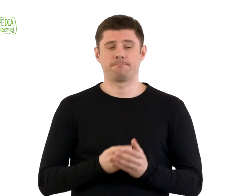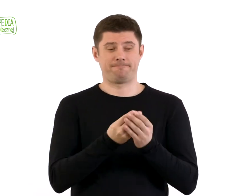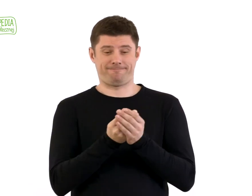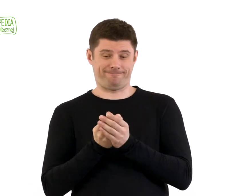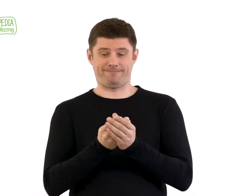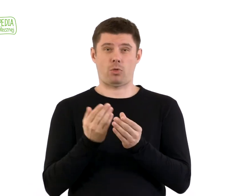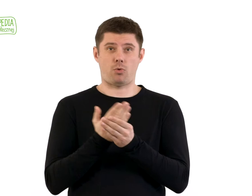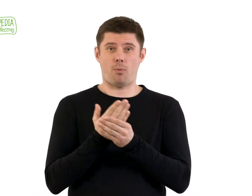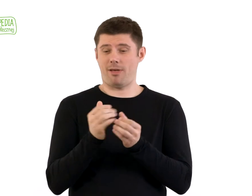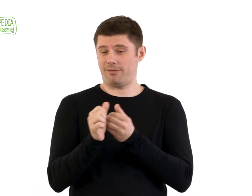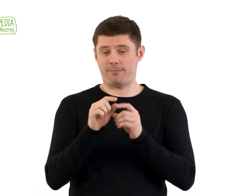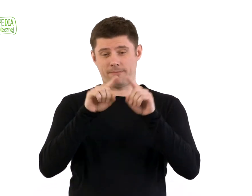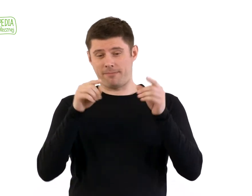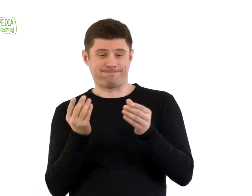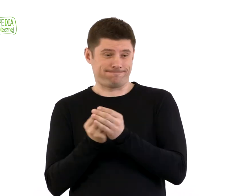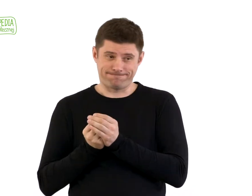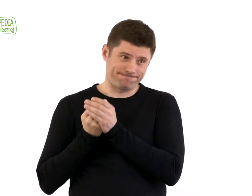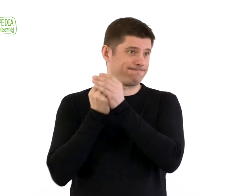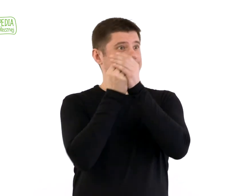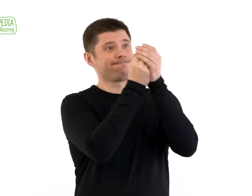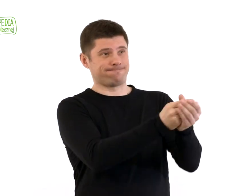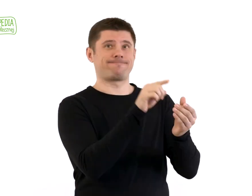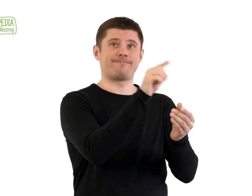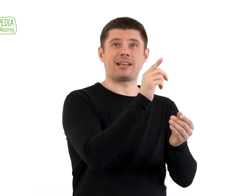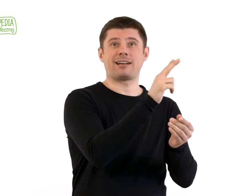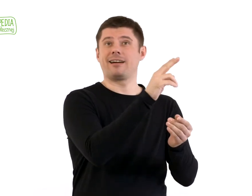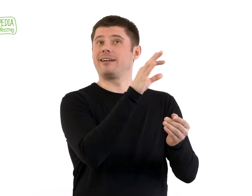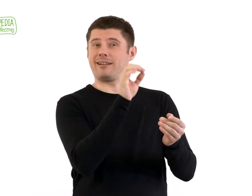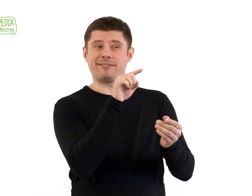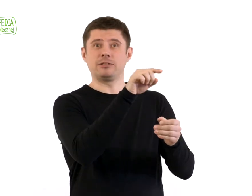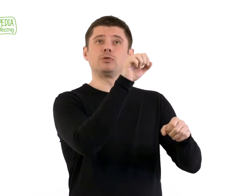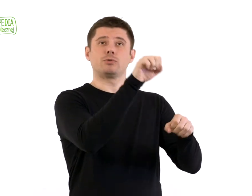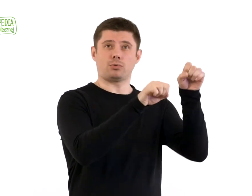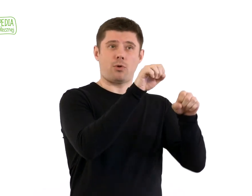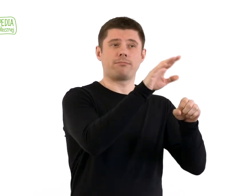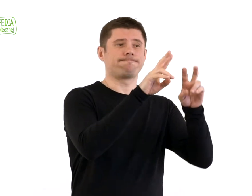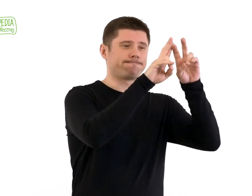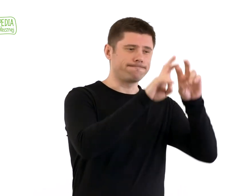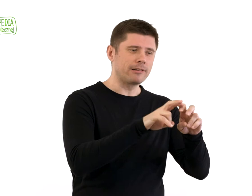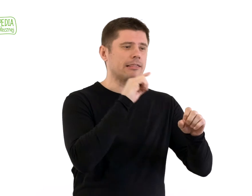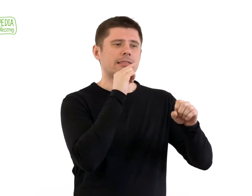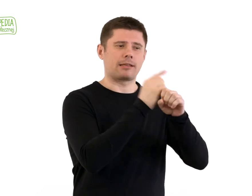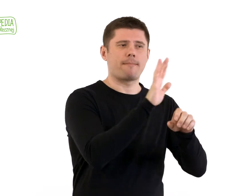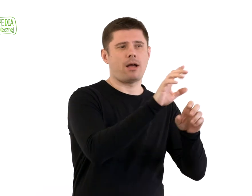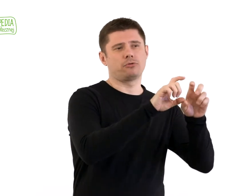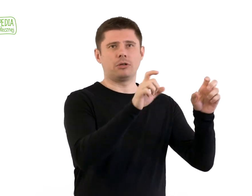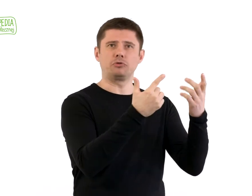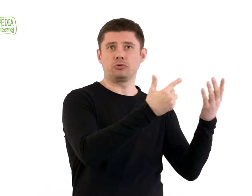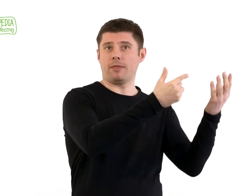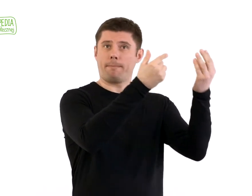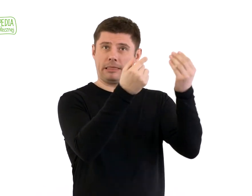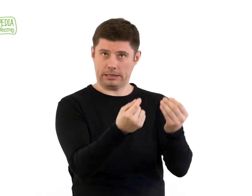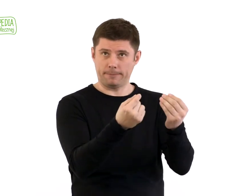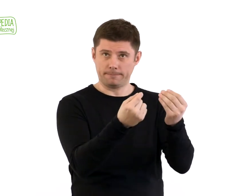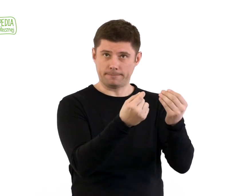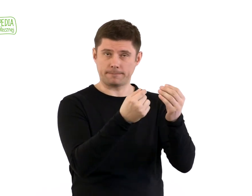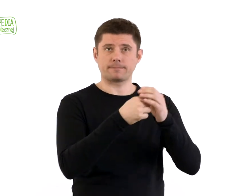Sąd ma 7 dni na decyzję na przyznanie statusu OPP.